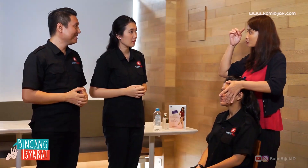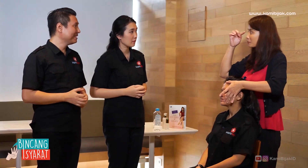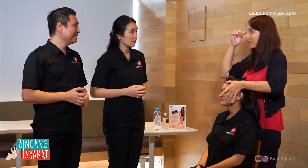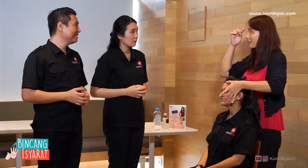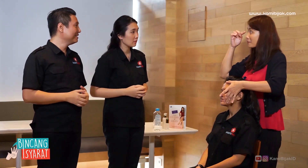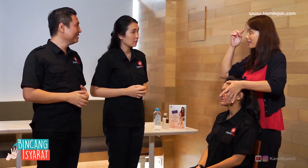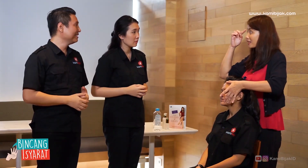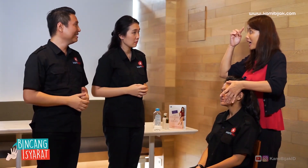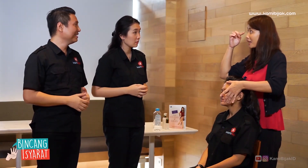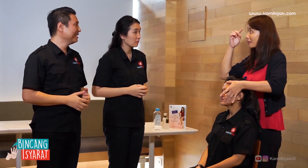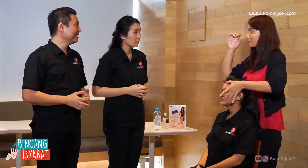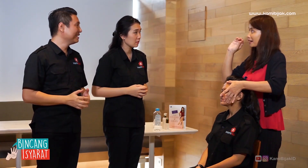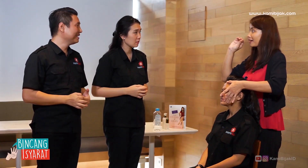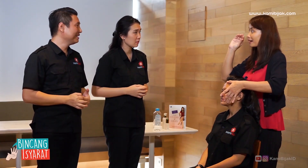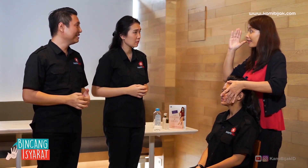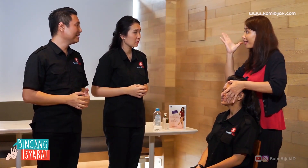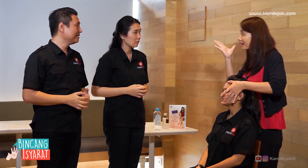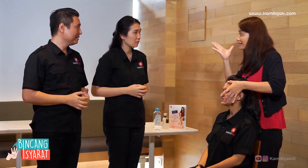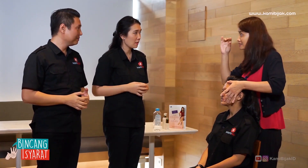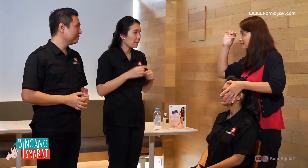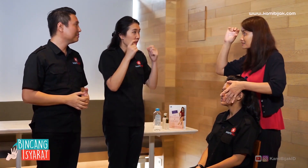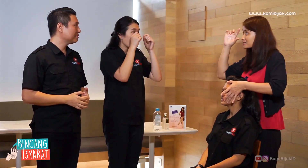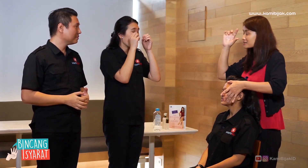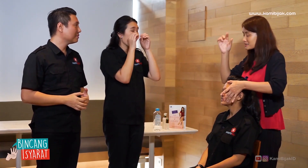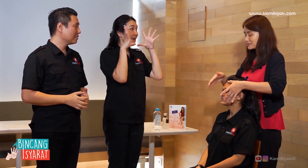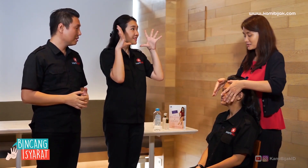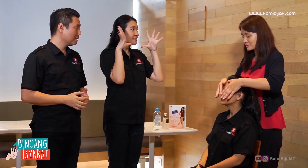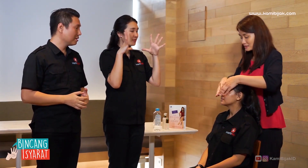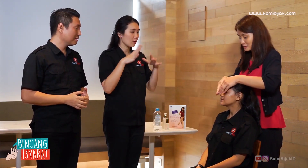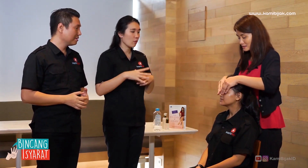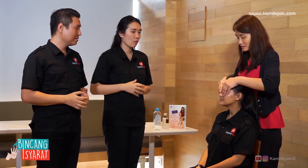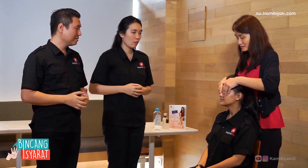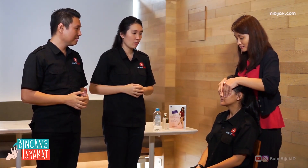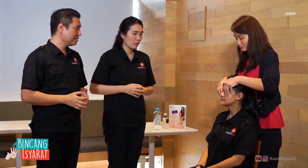Mata juga bisa rileks,